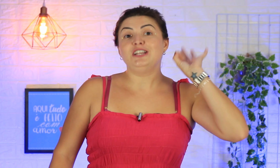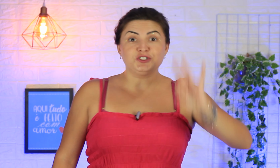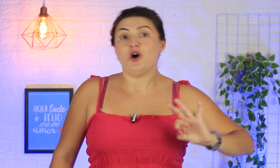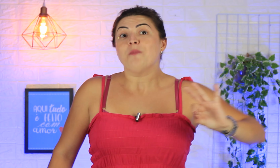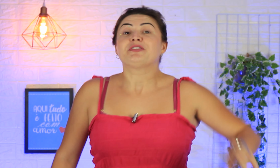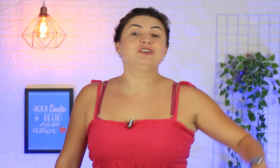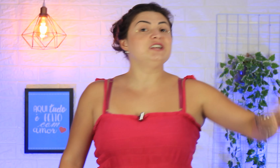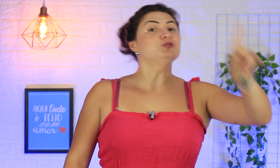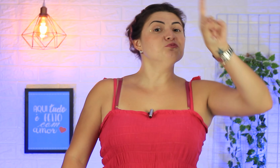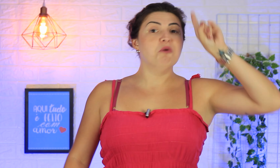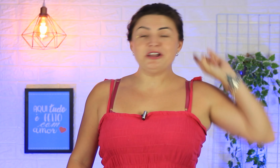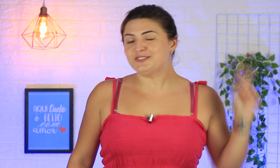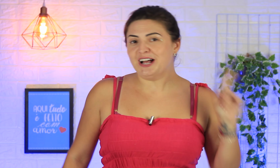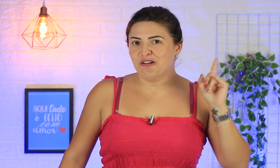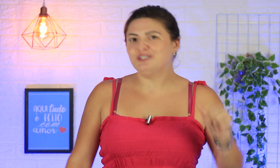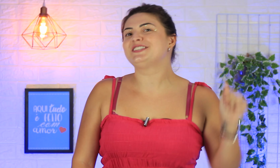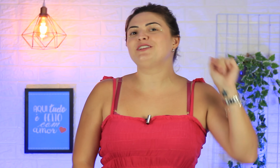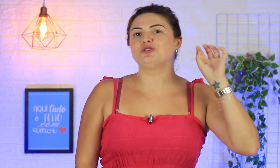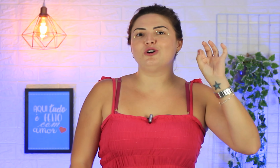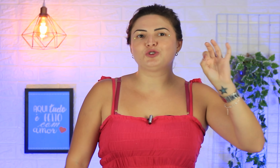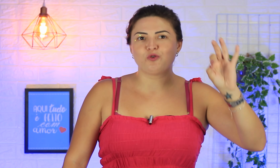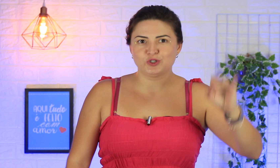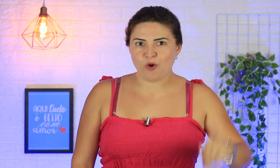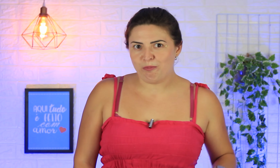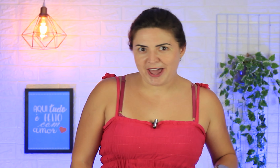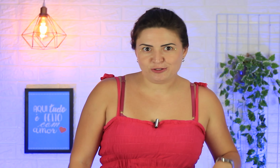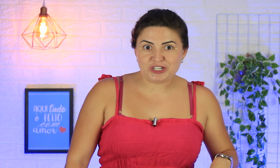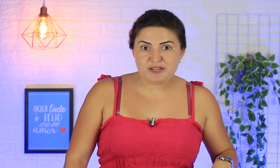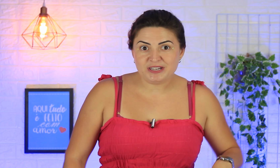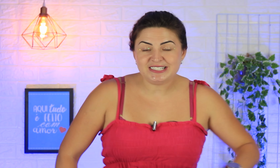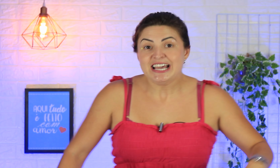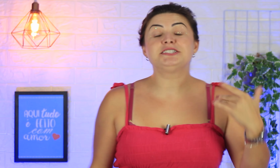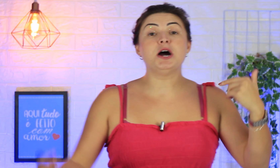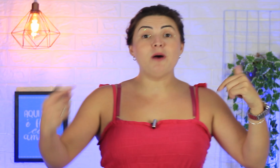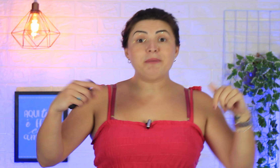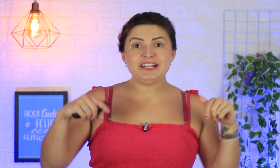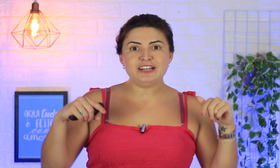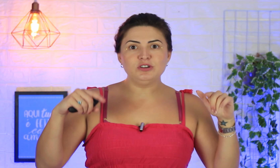Olha só nós temos muitos alunos dentro do nosso curso completo de libras que estão aprendendo